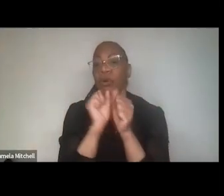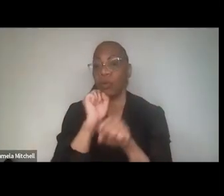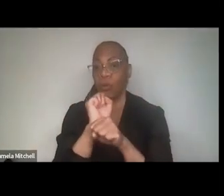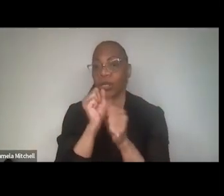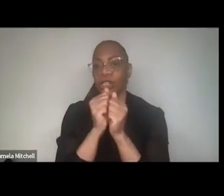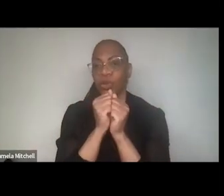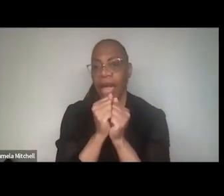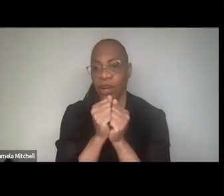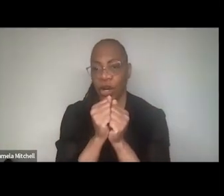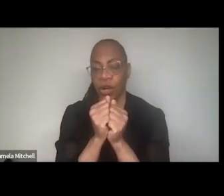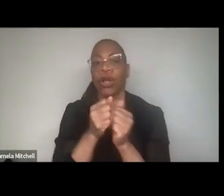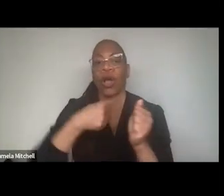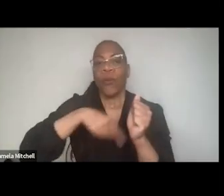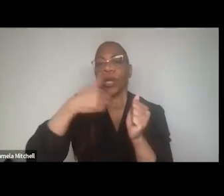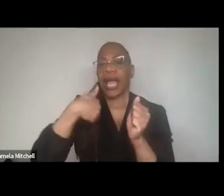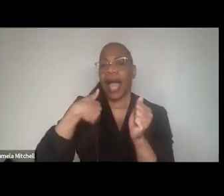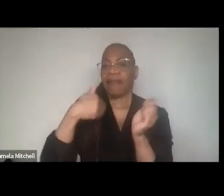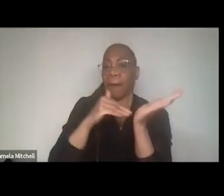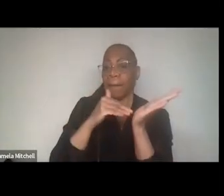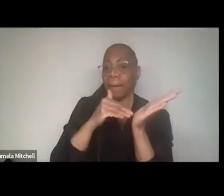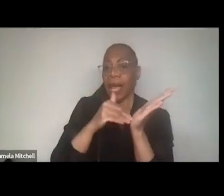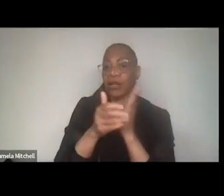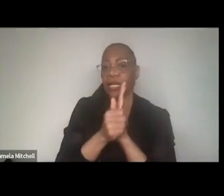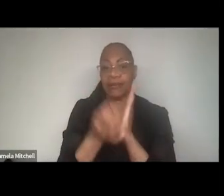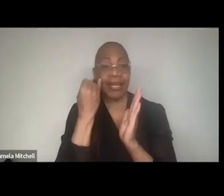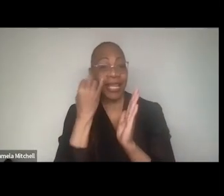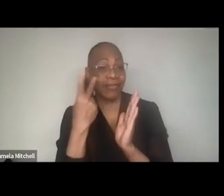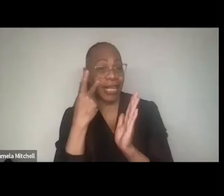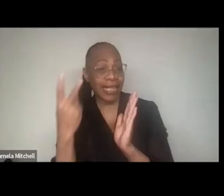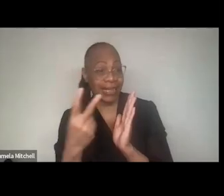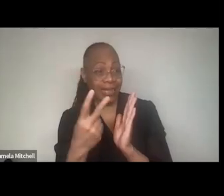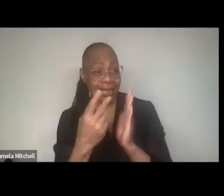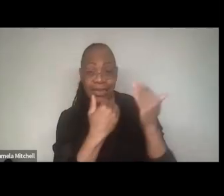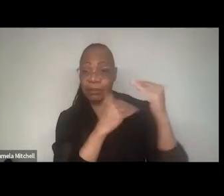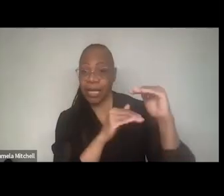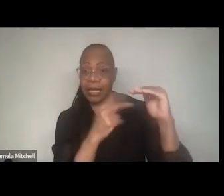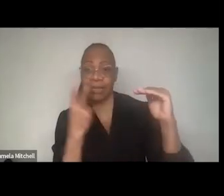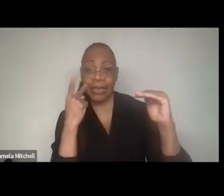En el nivel inicial, tienes un experto médico, si ven que hay limitaciones marcadas, ven múltiples condiciones de salud mental.